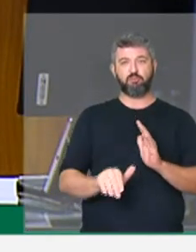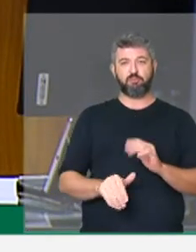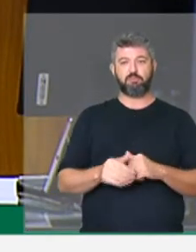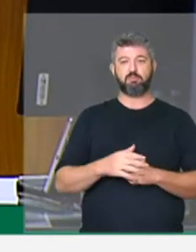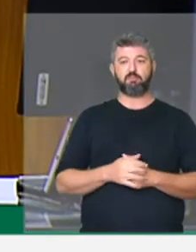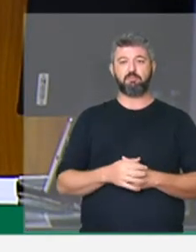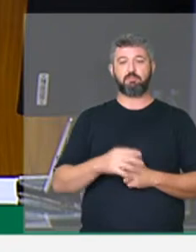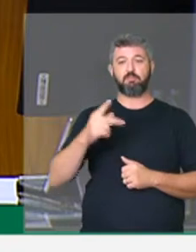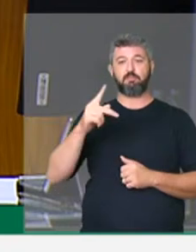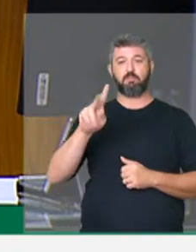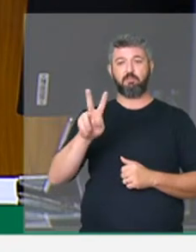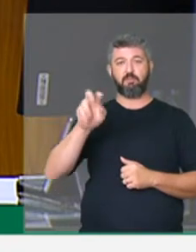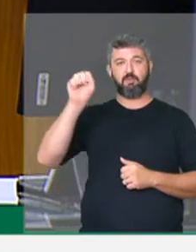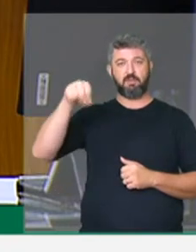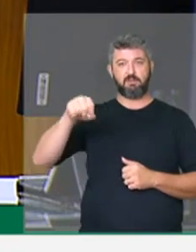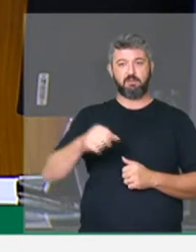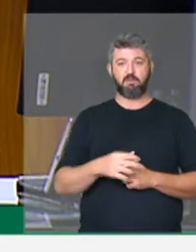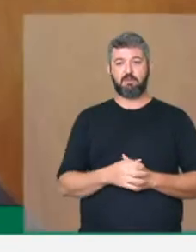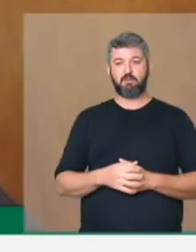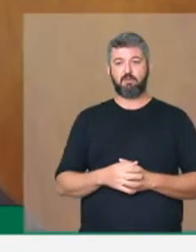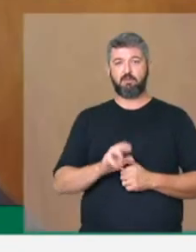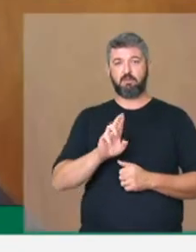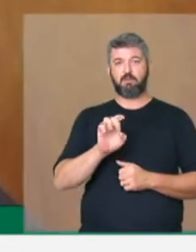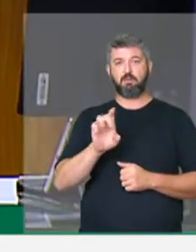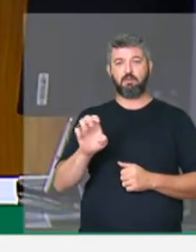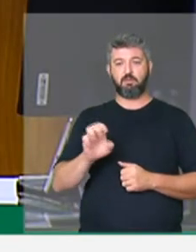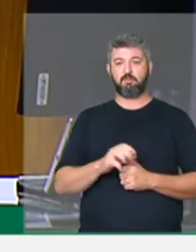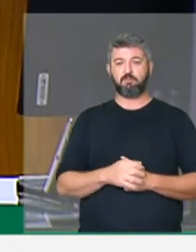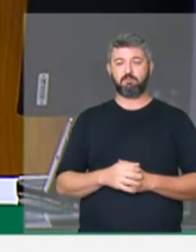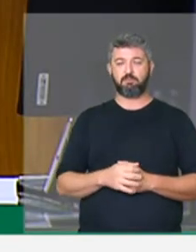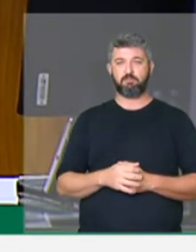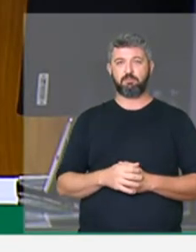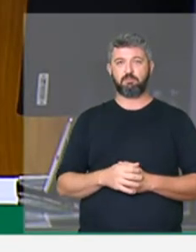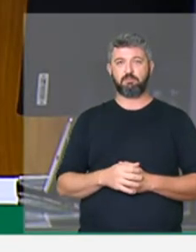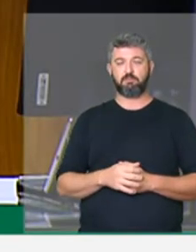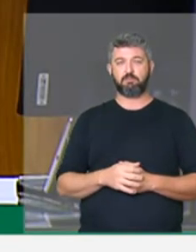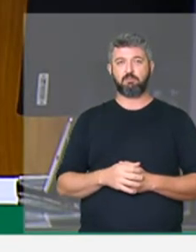TEXTO ORIGINAL ERA POSITIVO E AGORA A GENTE VÊ UMA INVERSÃO DESSE TEXTO A GENTE VAI ORIENTAR NÃO A PARTE DO